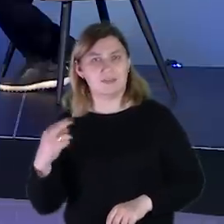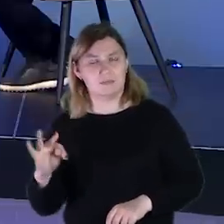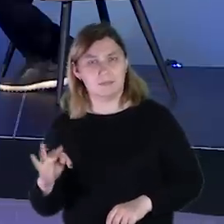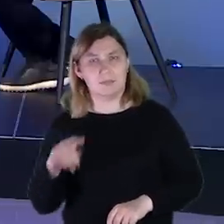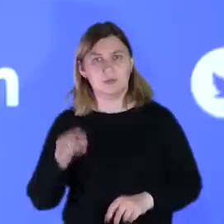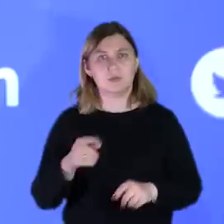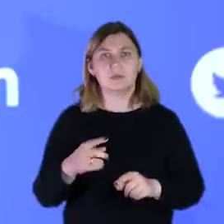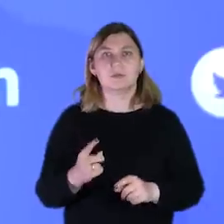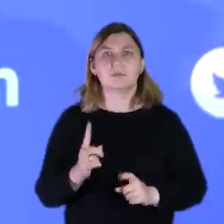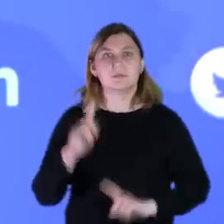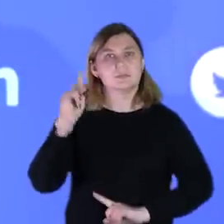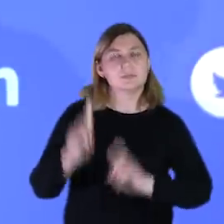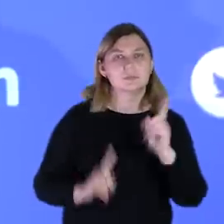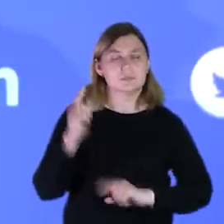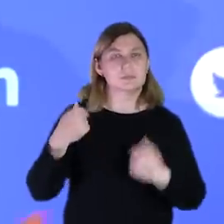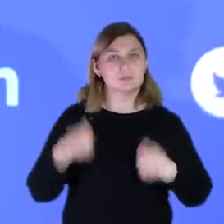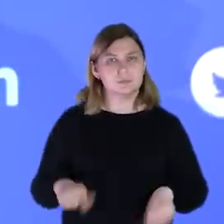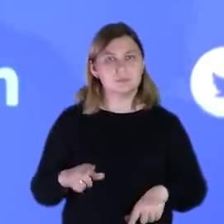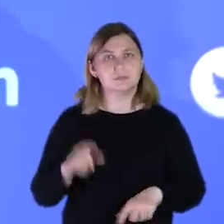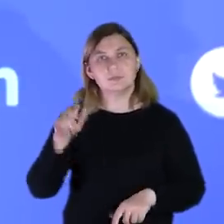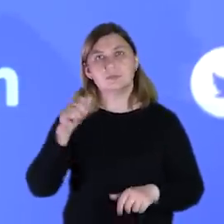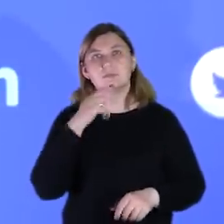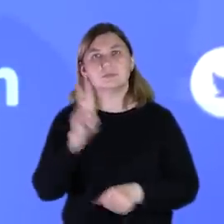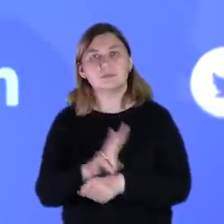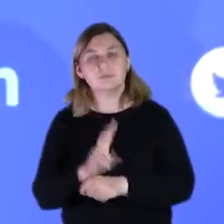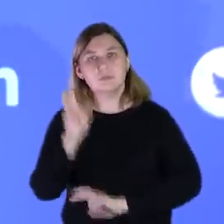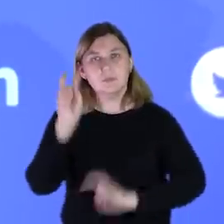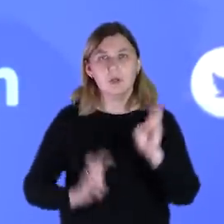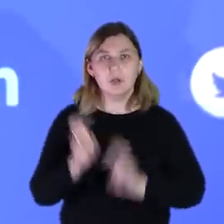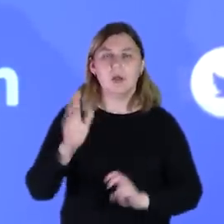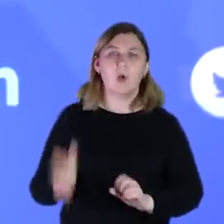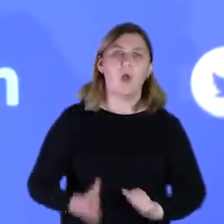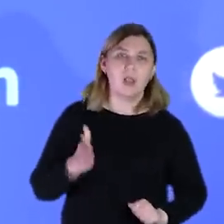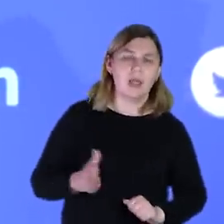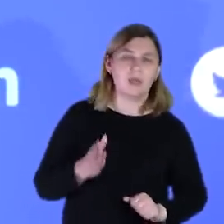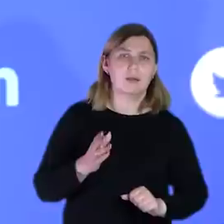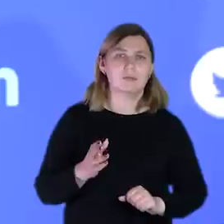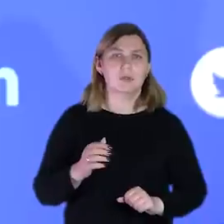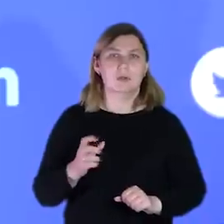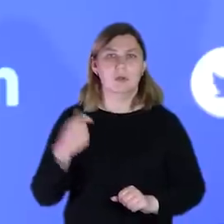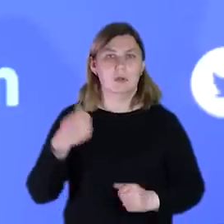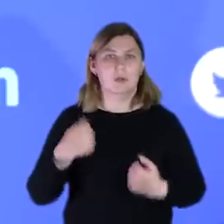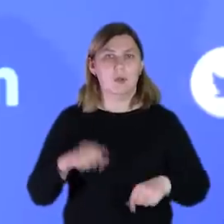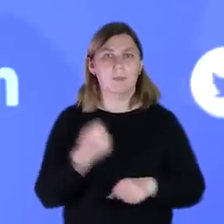doraźnych osób. Portierzy w hotelach, kolejarze na stacjach, itd. prawda?